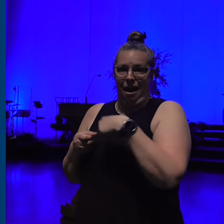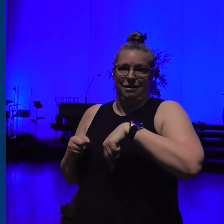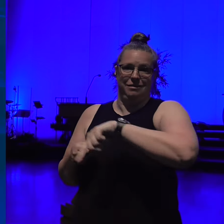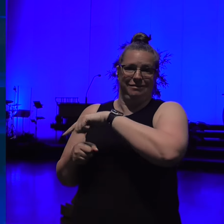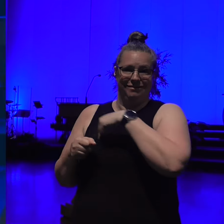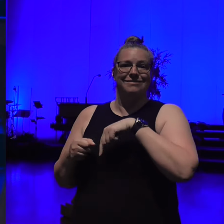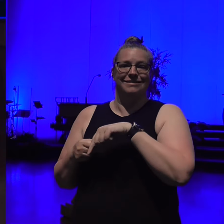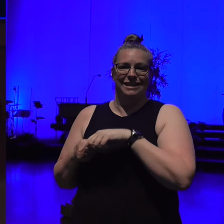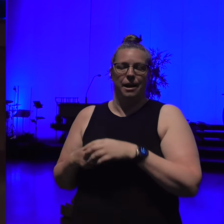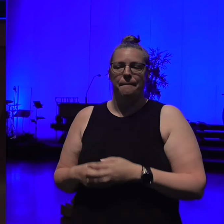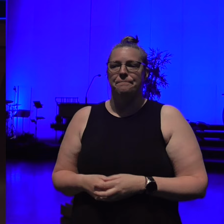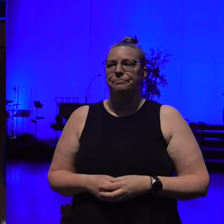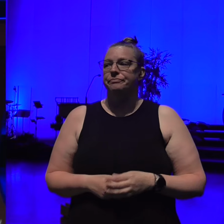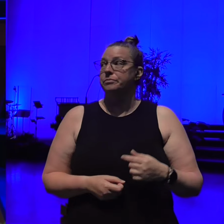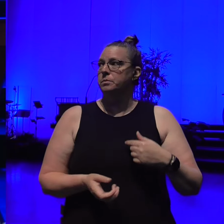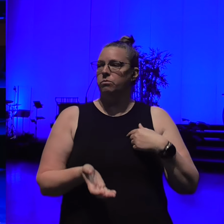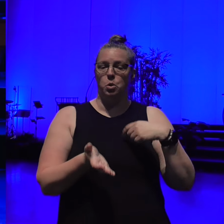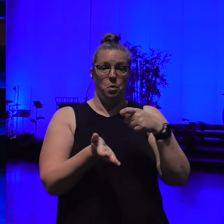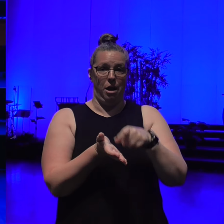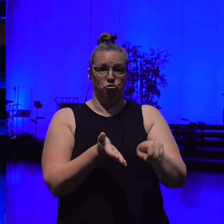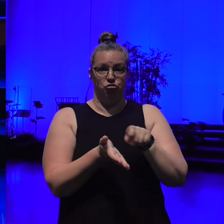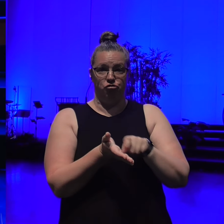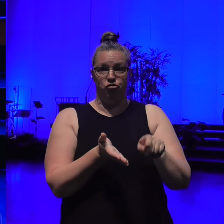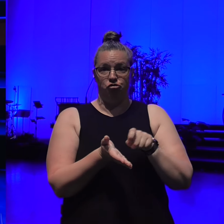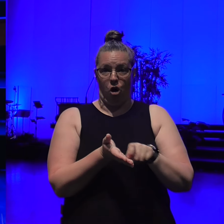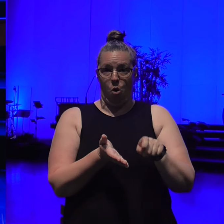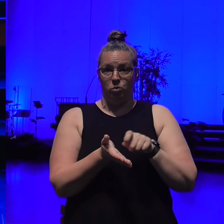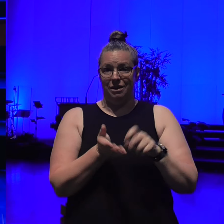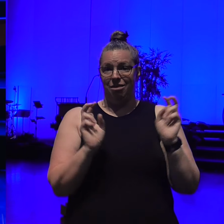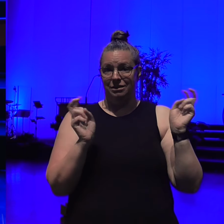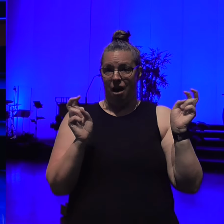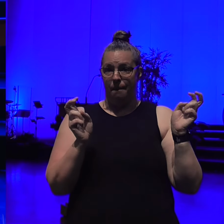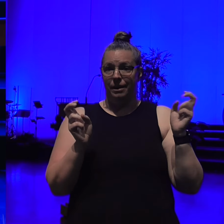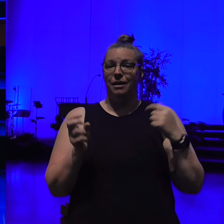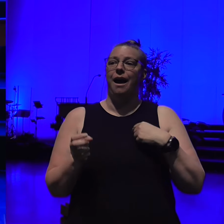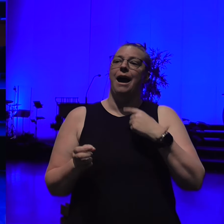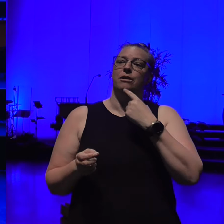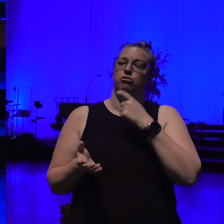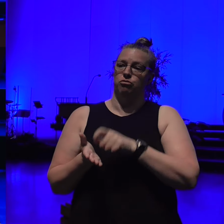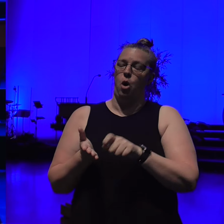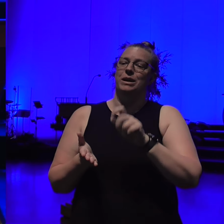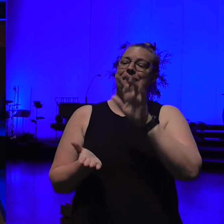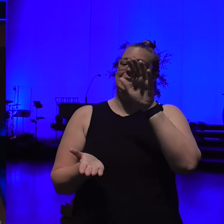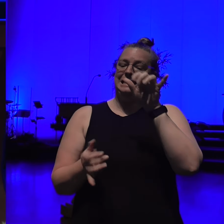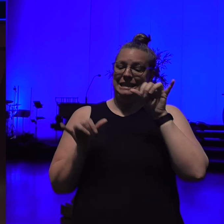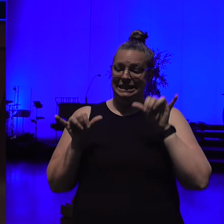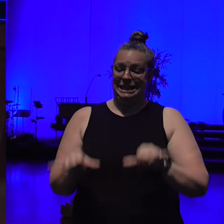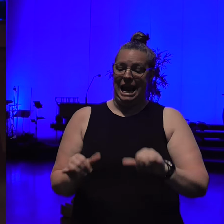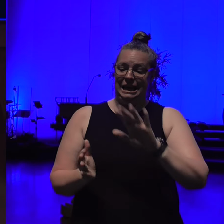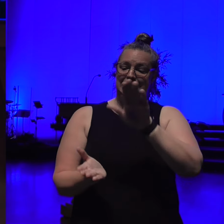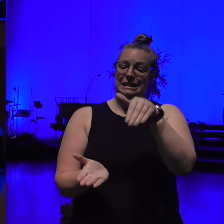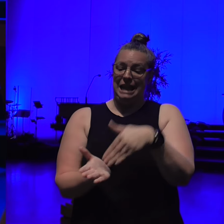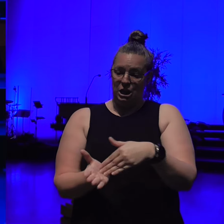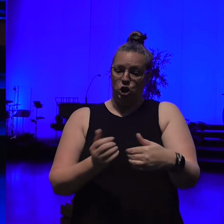Cuando escribí inicialmente este tema de conversación, escribí mantente centrado en el amor y me alegro de haberlo captado